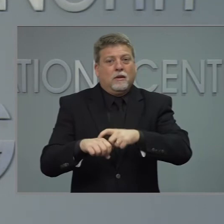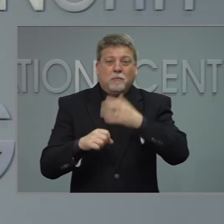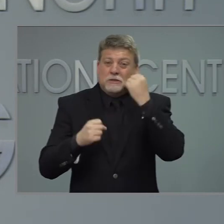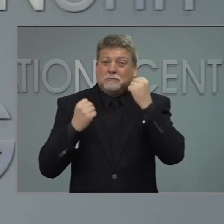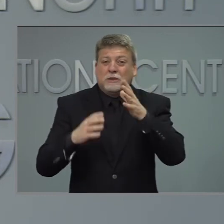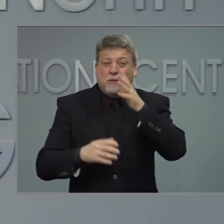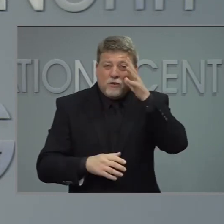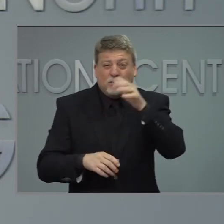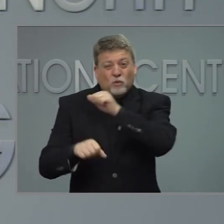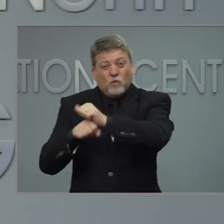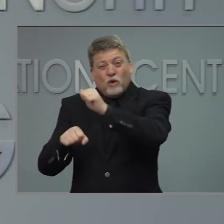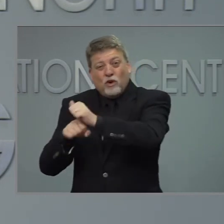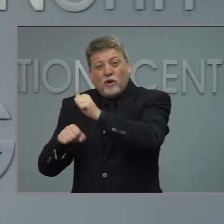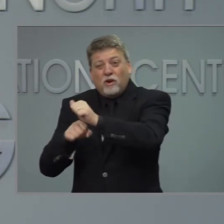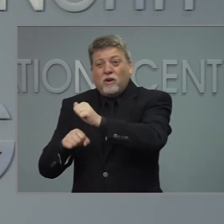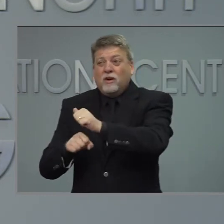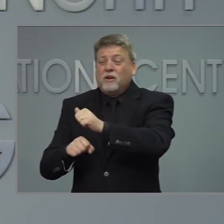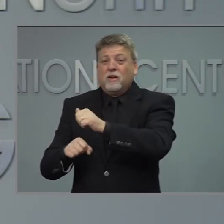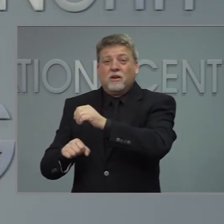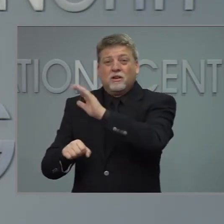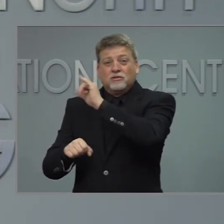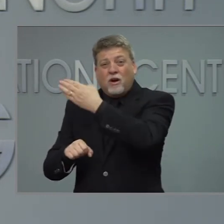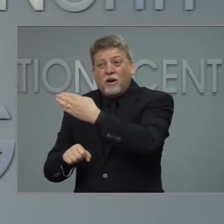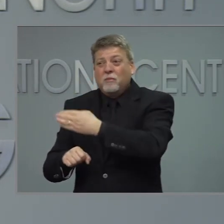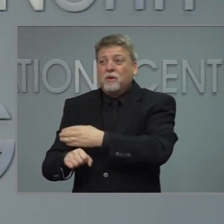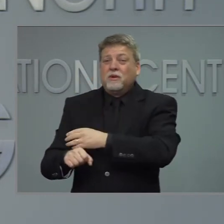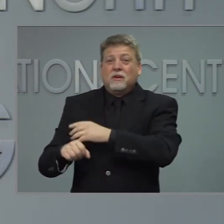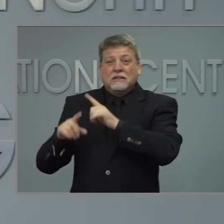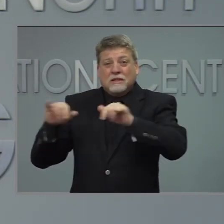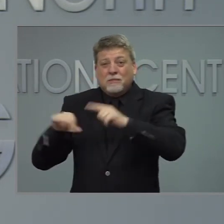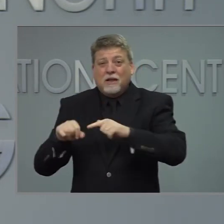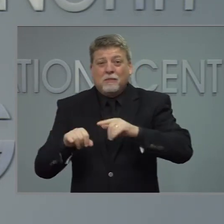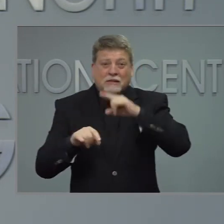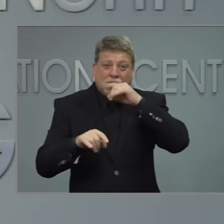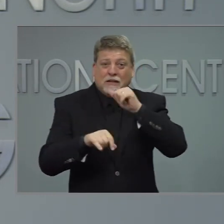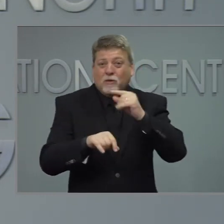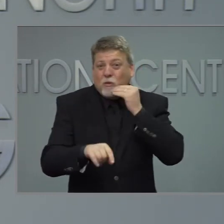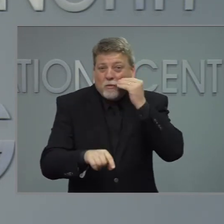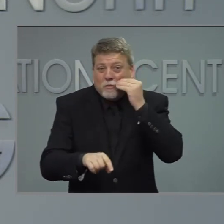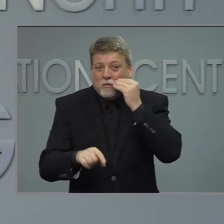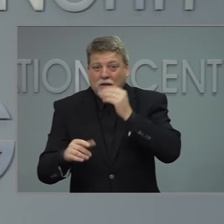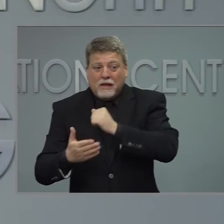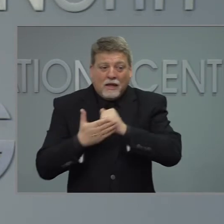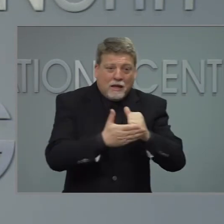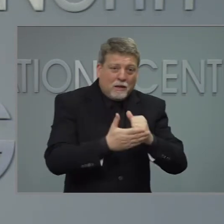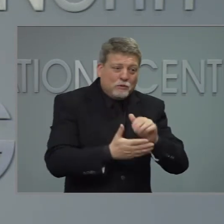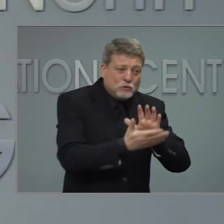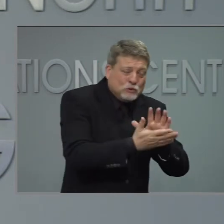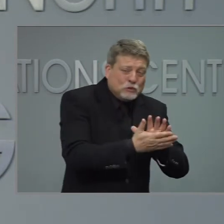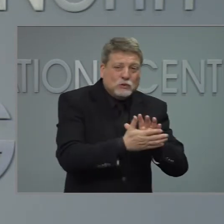durante esta pandemia. Esta es mi trabajo ahora son los maestros de sus niños, trabajen